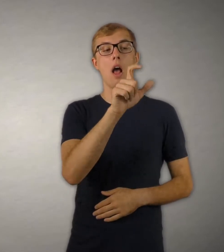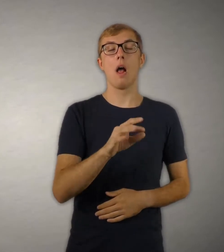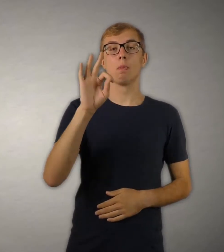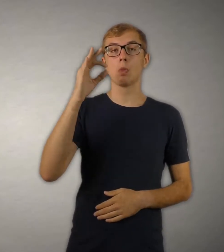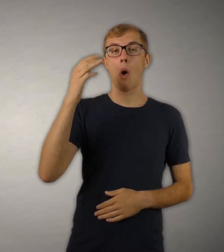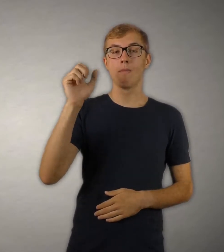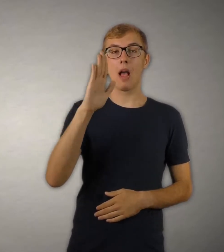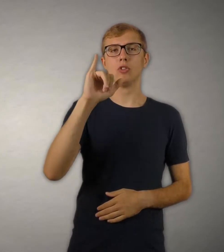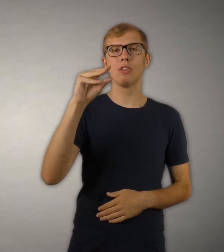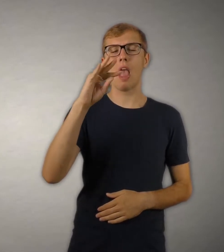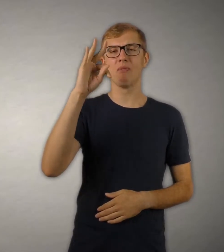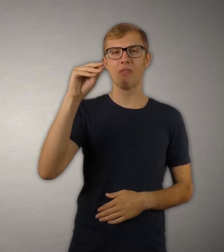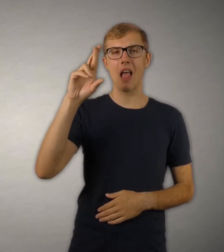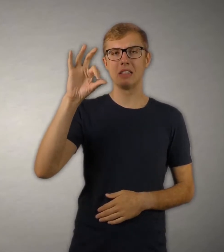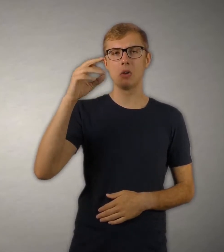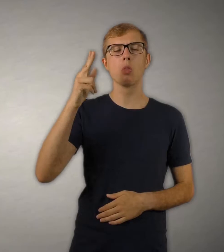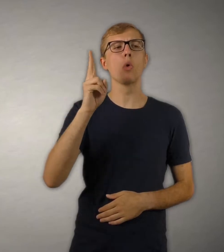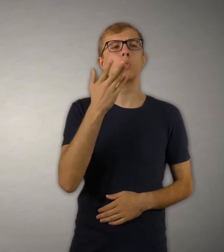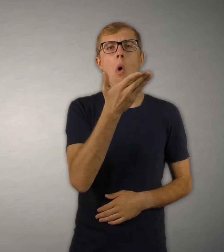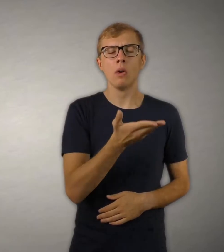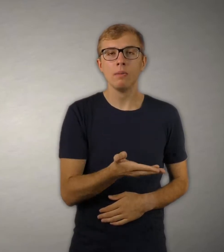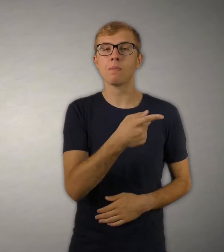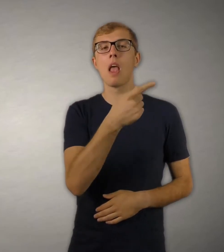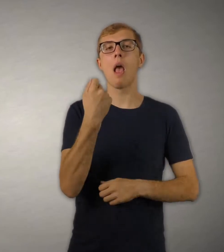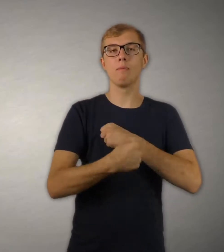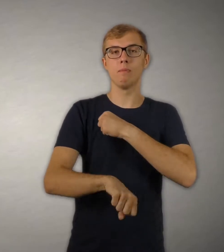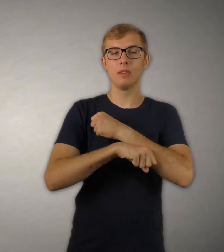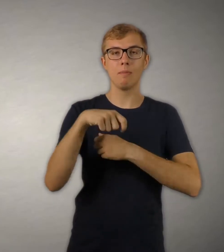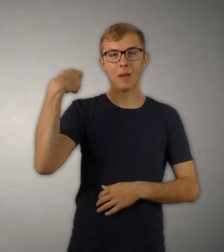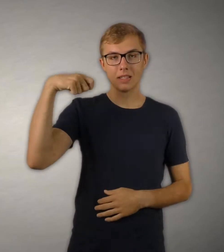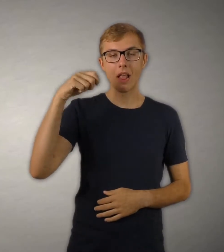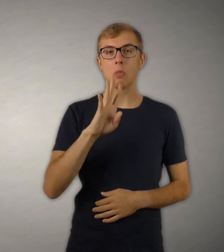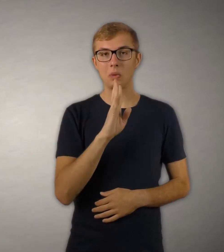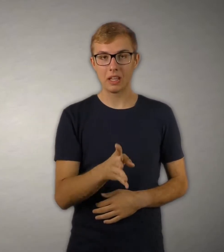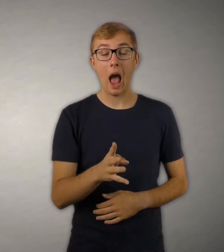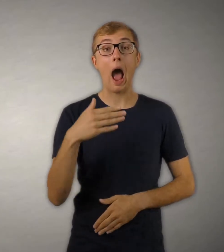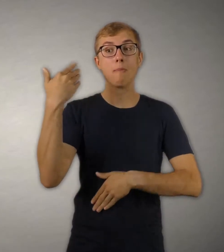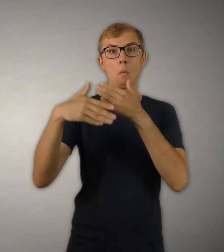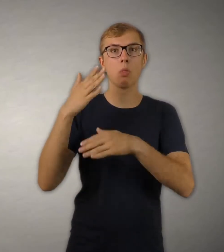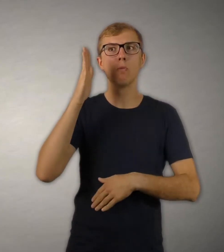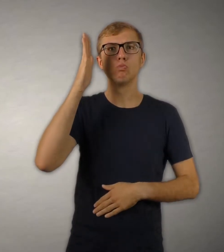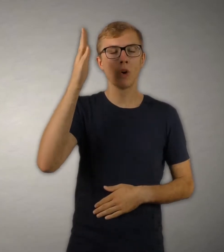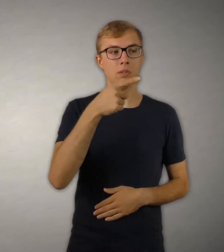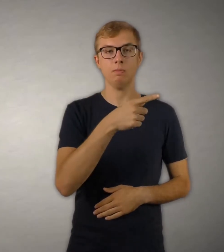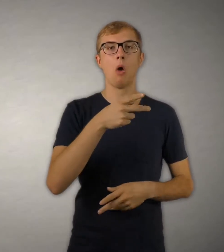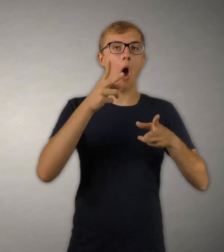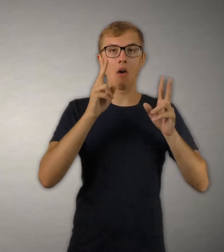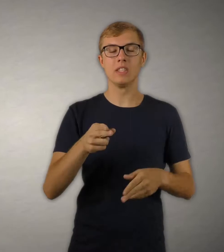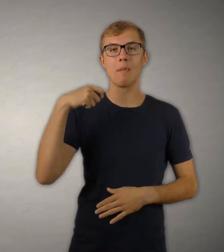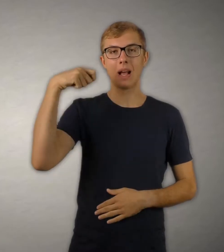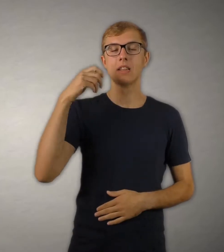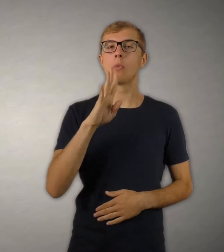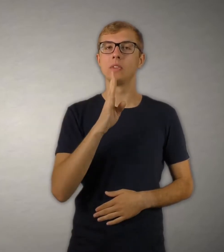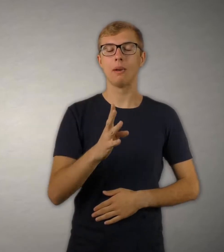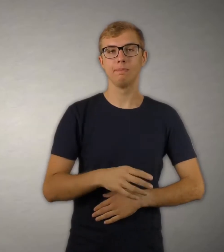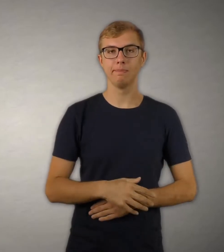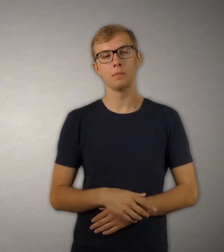który wtedy był wiceprezydentem, a w przyszłości miał zostać prezydentem USA.